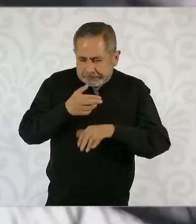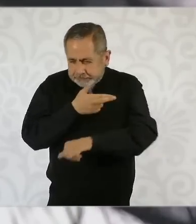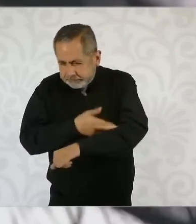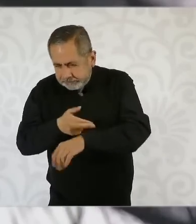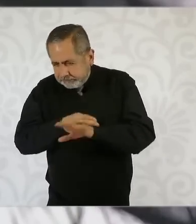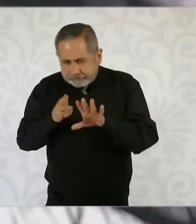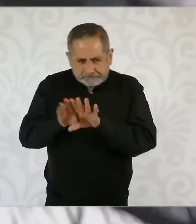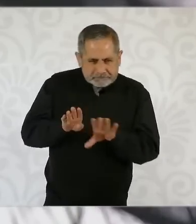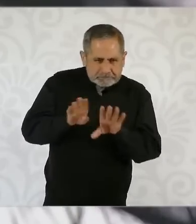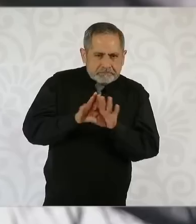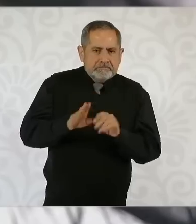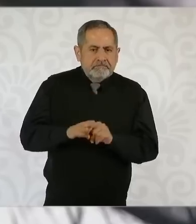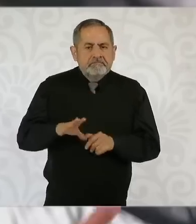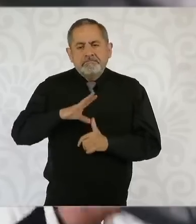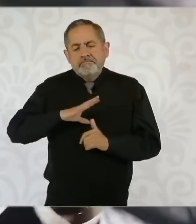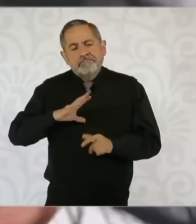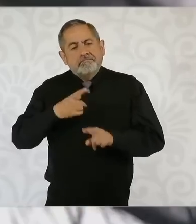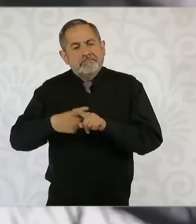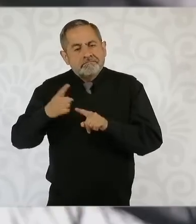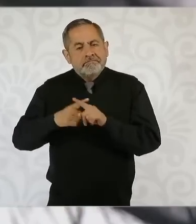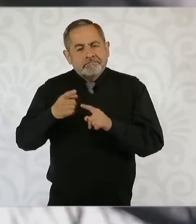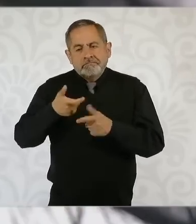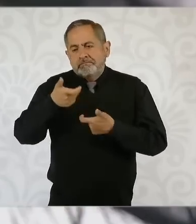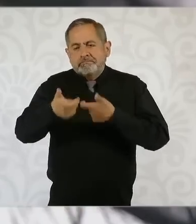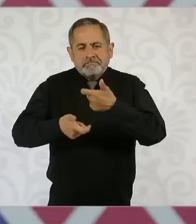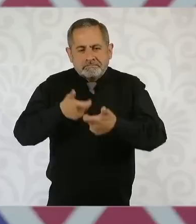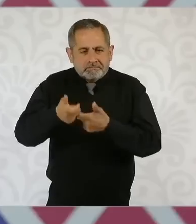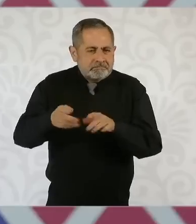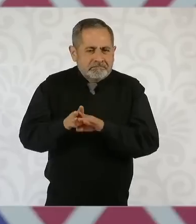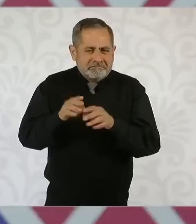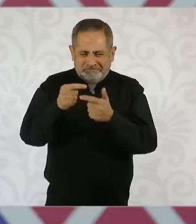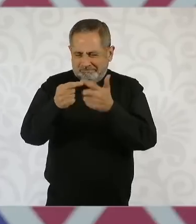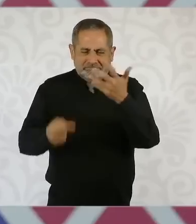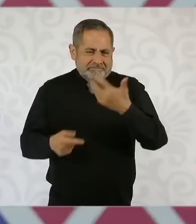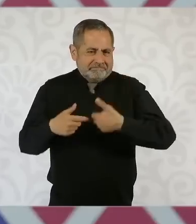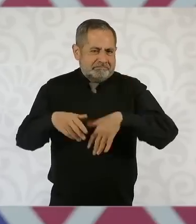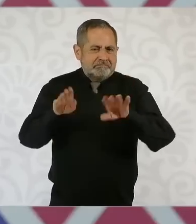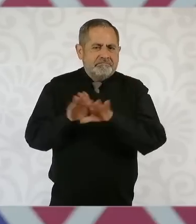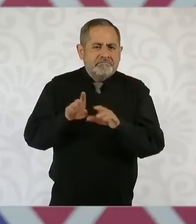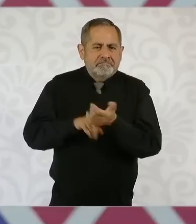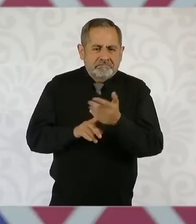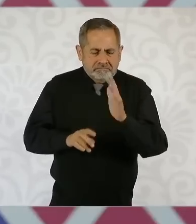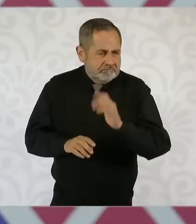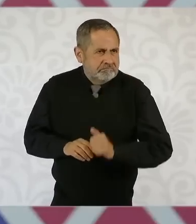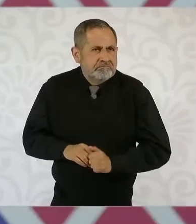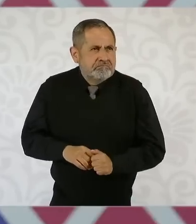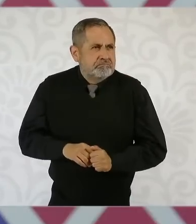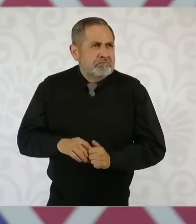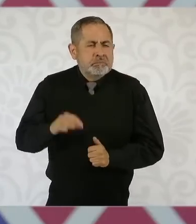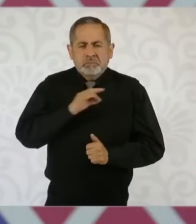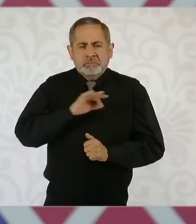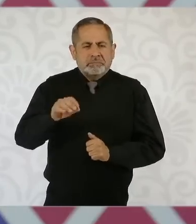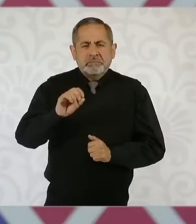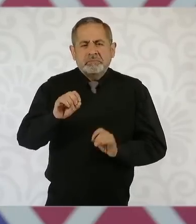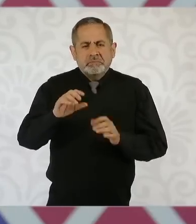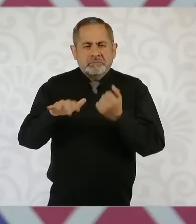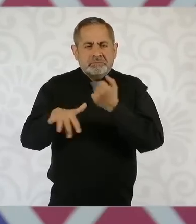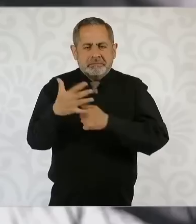formas de pagos Yo le diría Son son alrededor de como unas pues más de 15 20 formas de pago